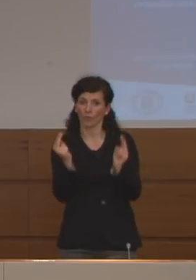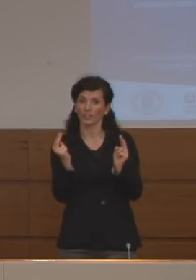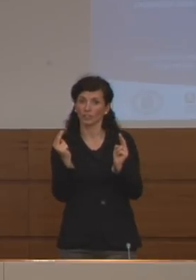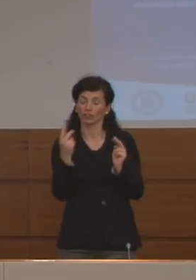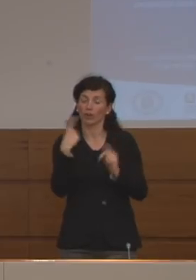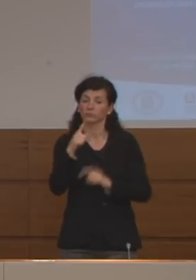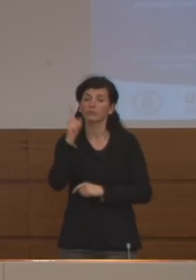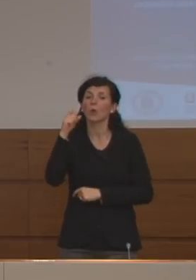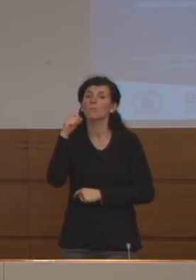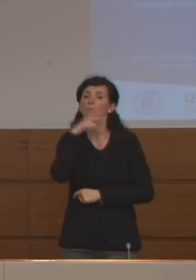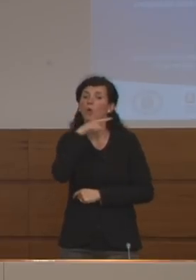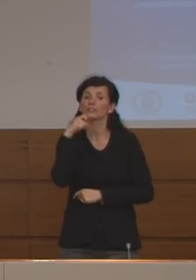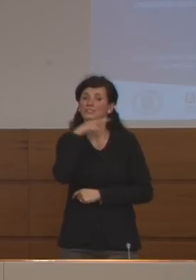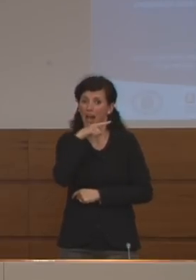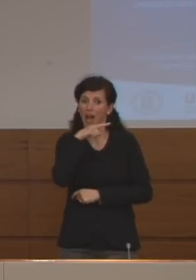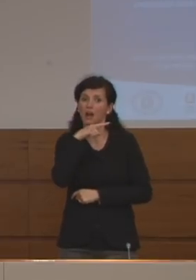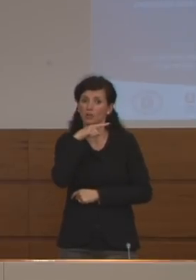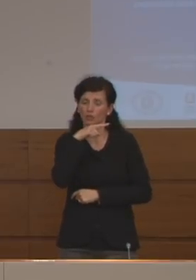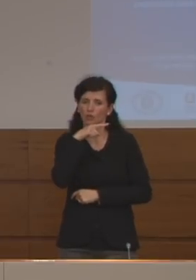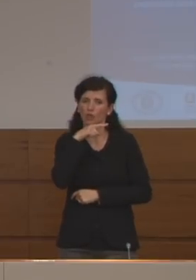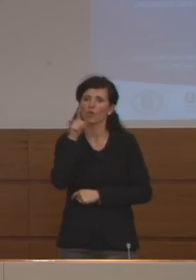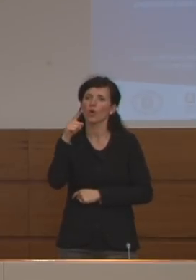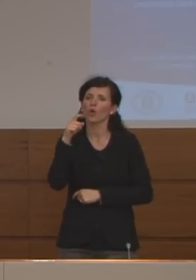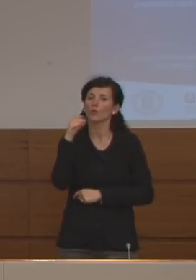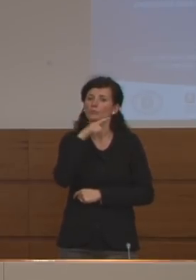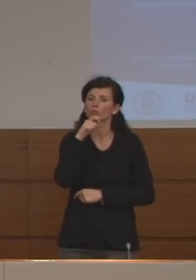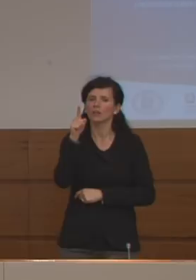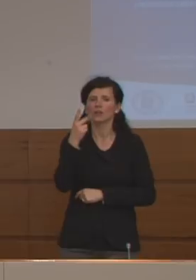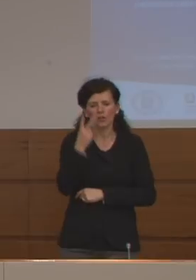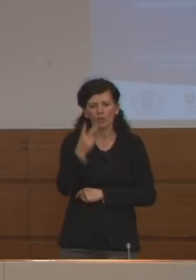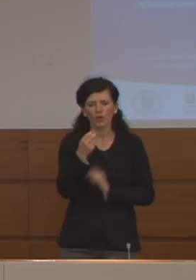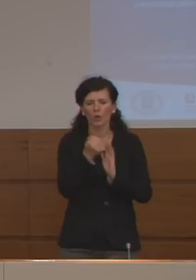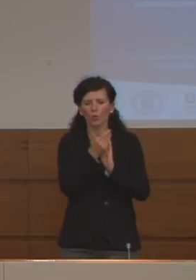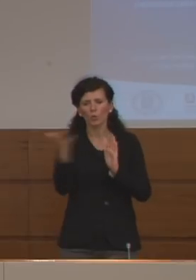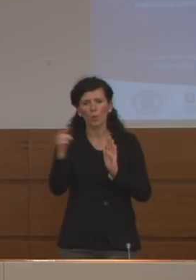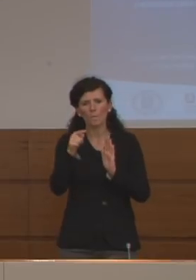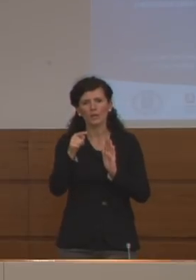Bolzano, in cui questo numero è inferiore alle 10 unità.